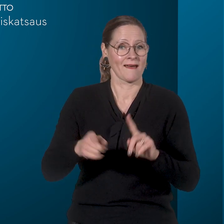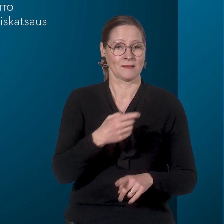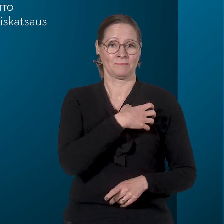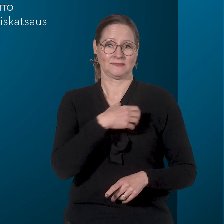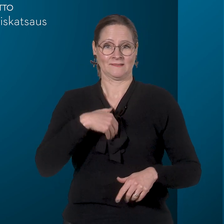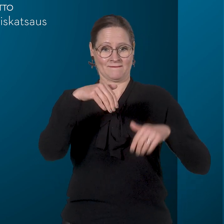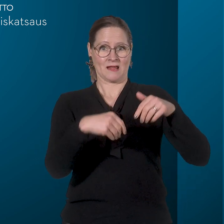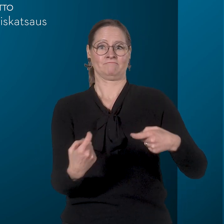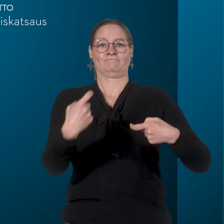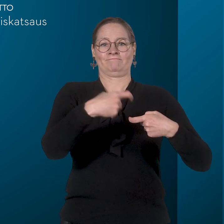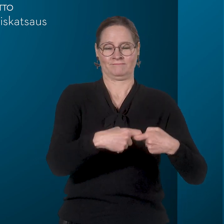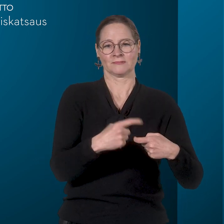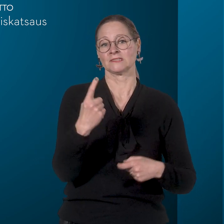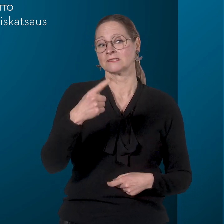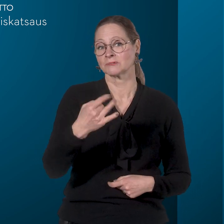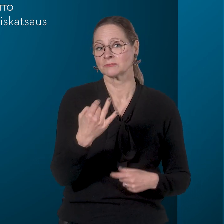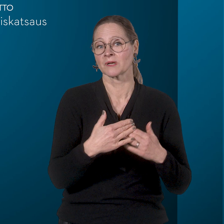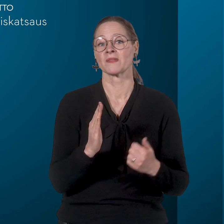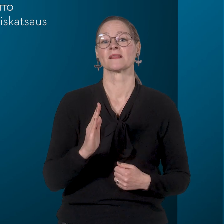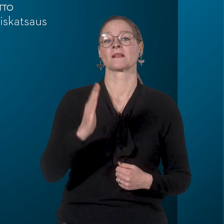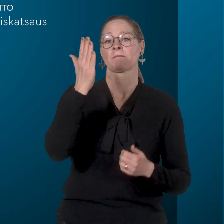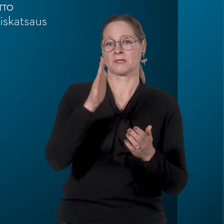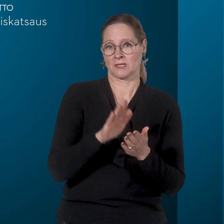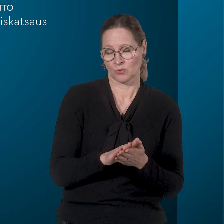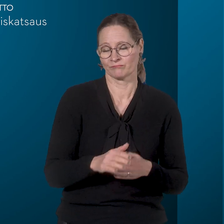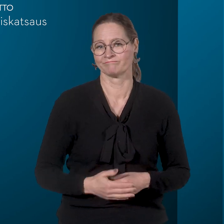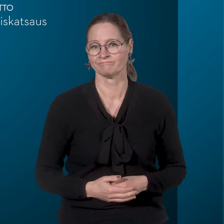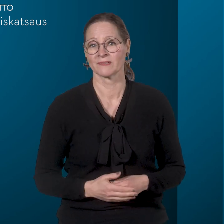alkaa 17.1.2024 presidentinvaalien yhteydessä, -